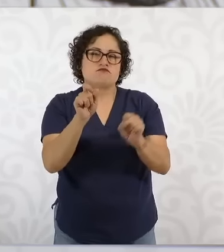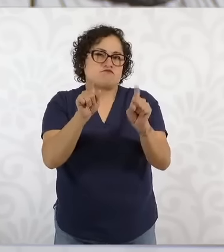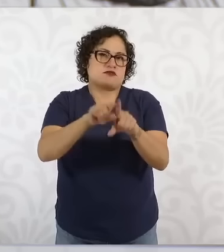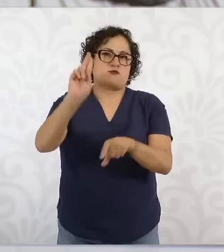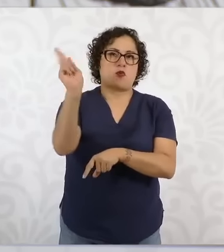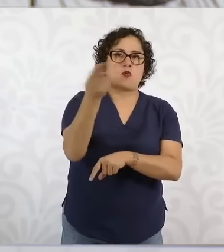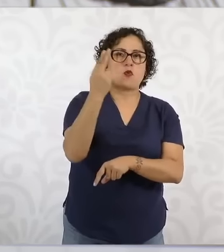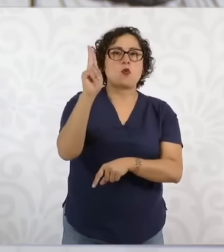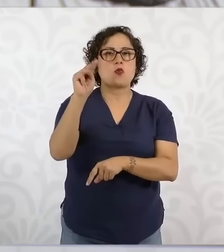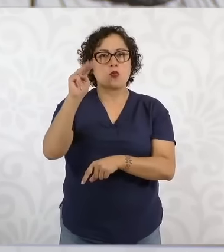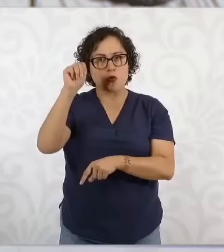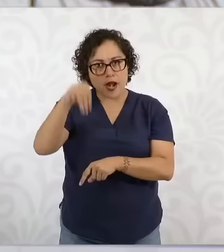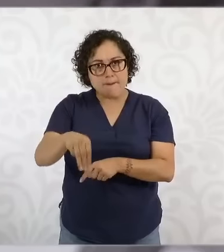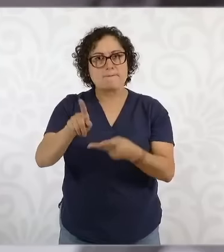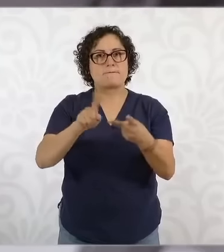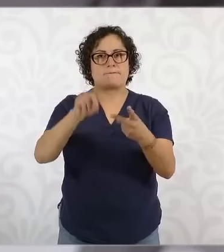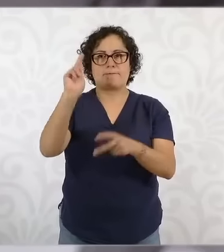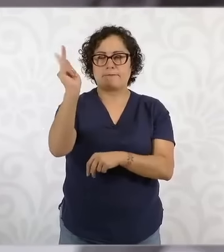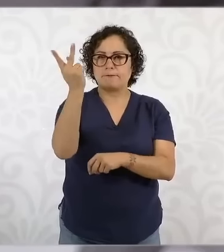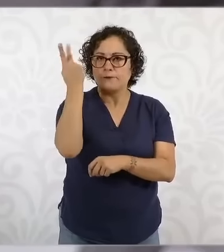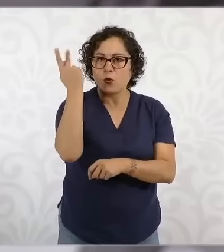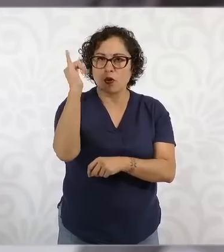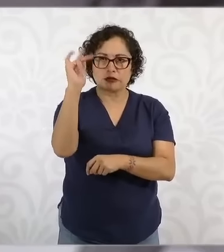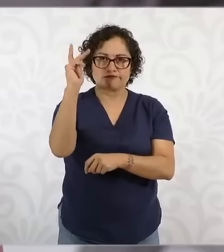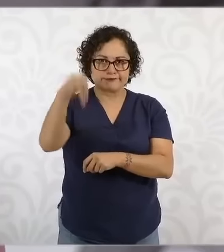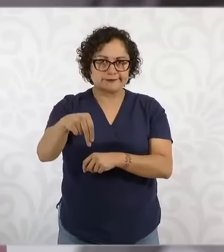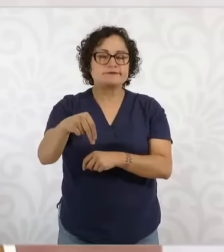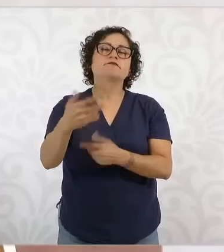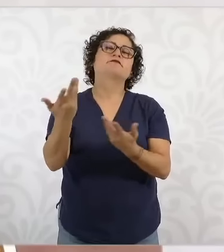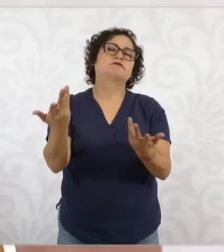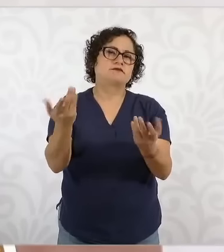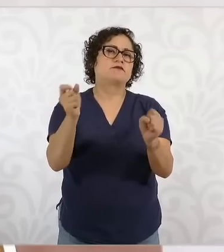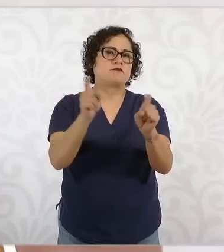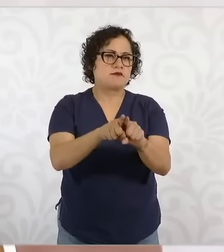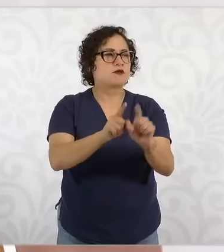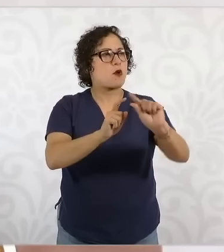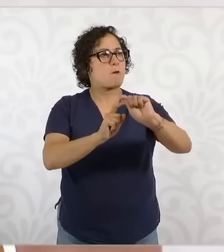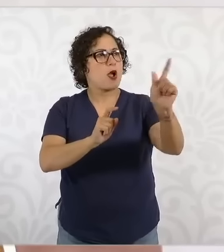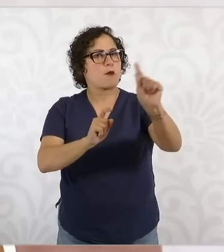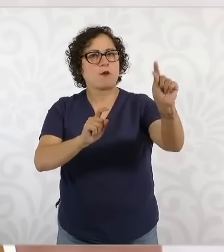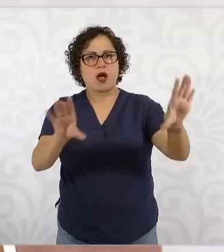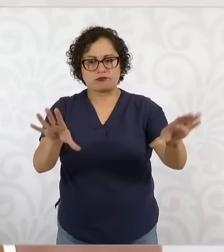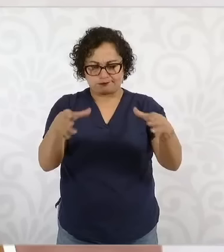está en este plan de fuentes renovables de energía o de incremento de fuentes renovables de energía y